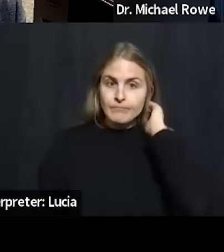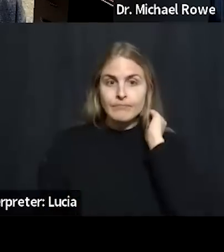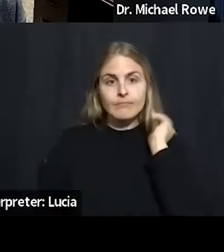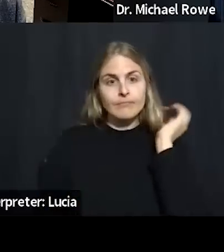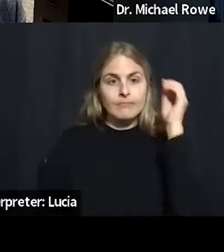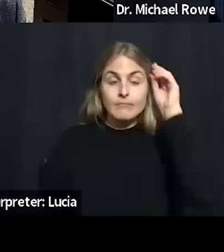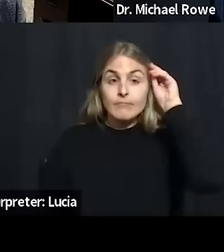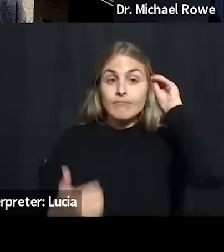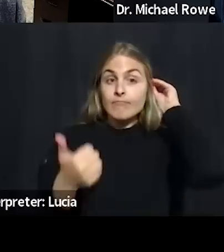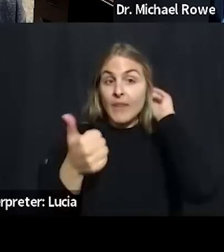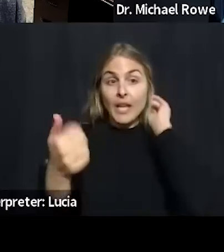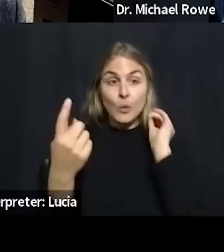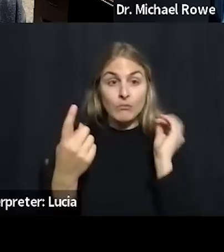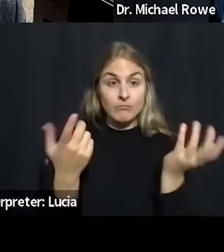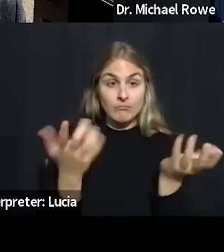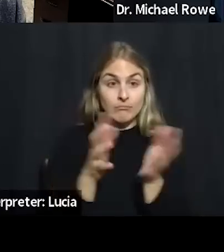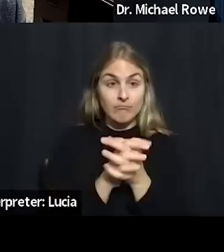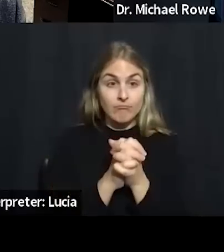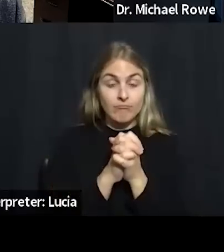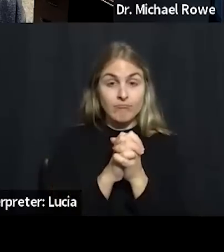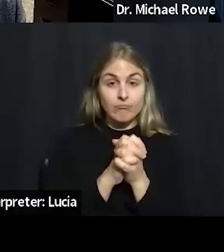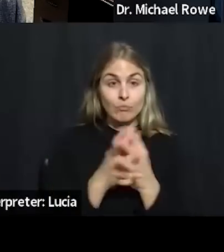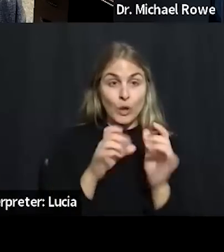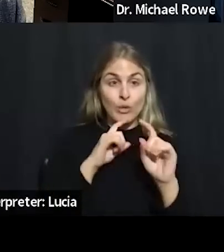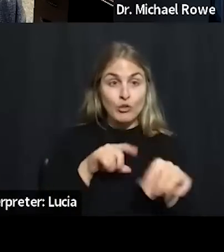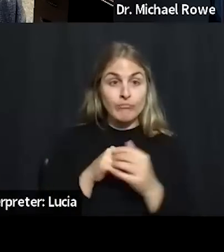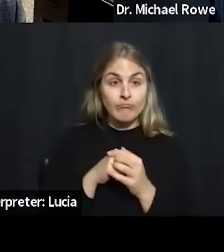¿Alguno de los oradores quiere comentar sobre eso?